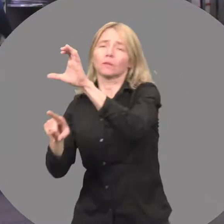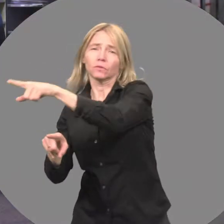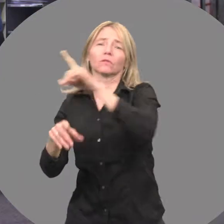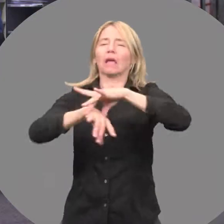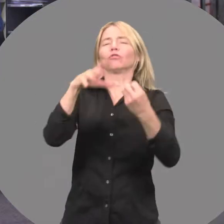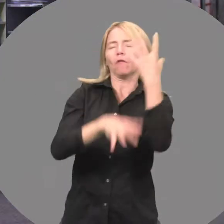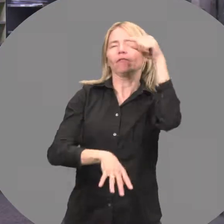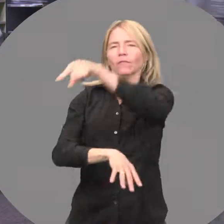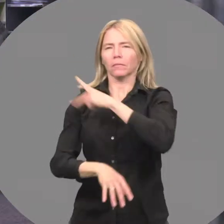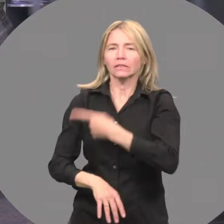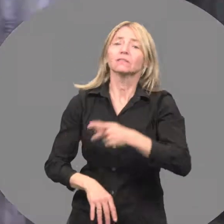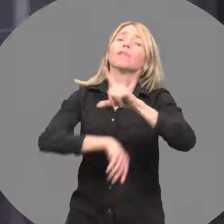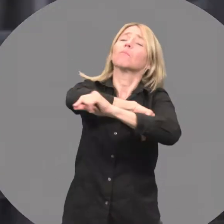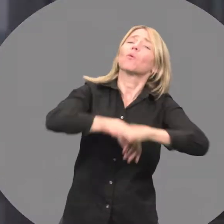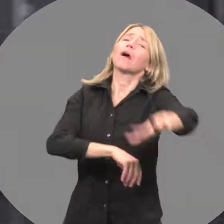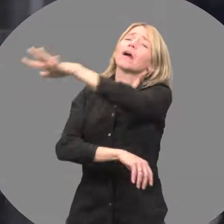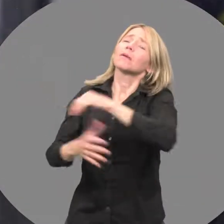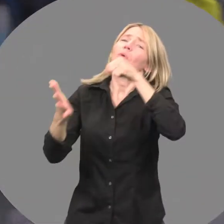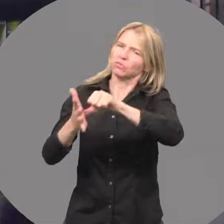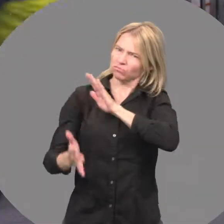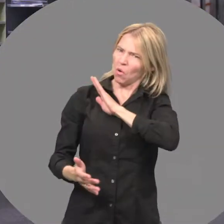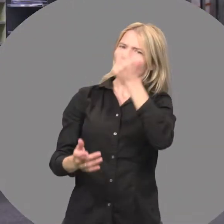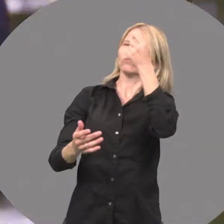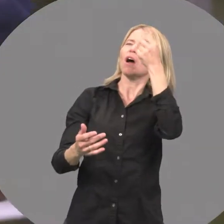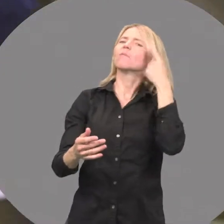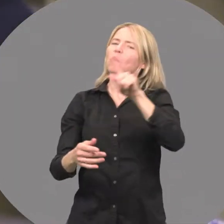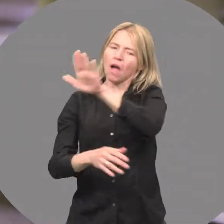Narrateur : À St. John's et à Cornerbrook, à Terre-Neuve, les membres du STTP ont accès au